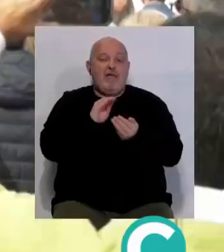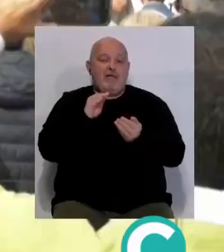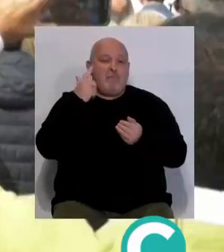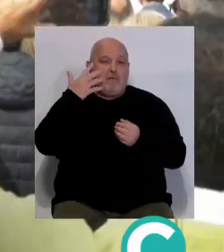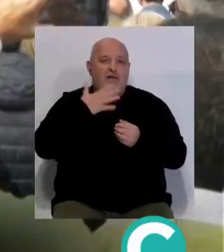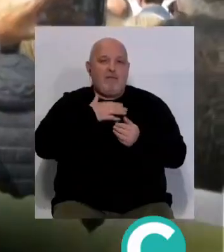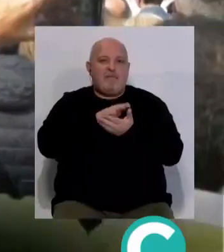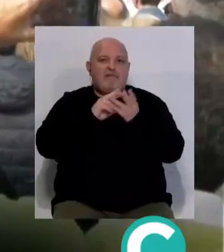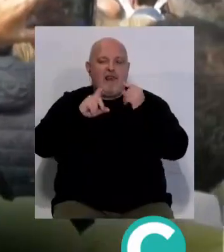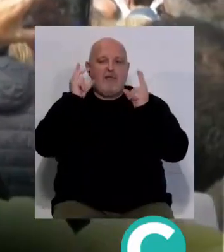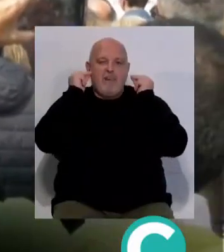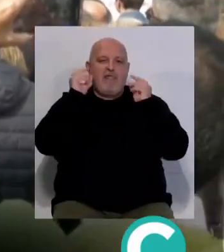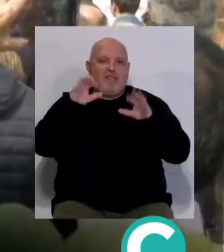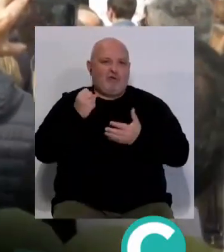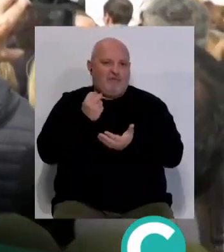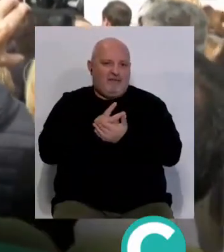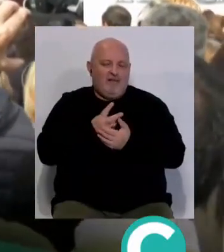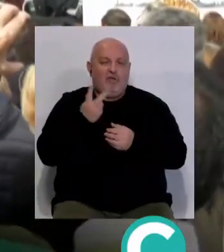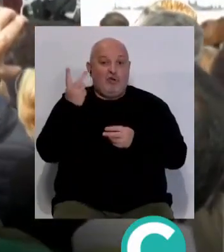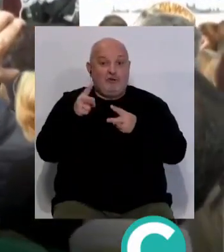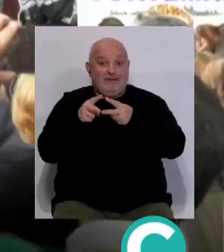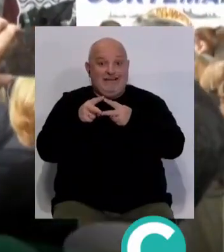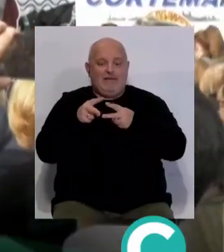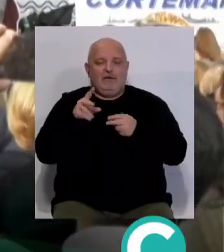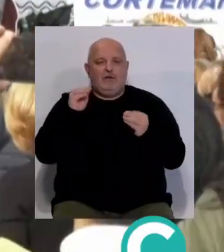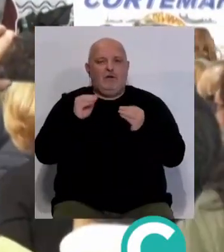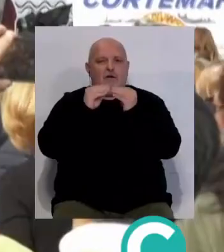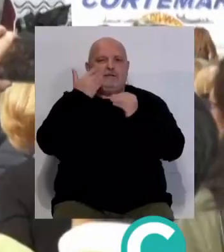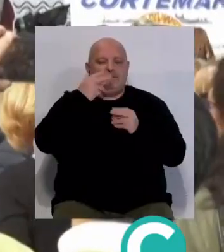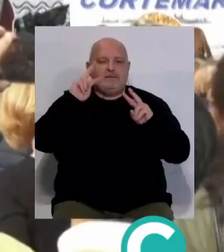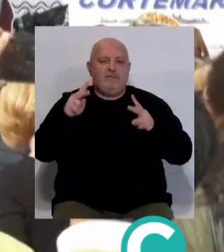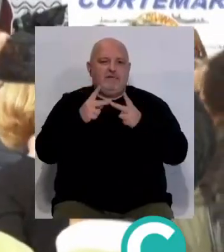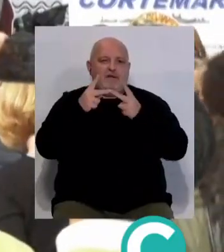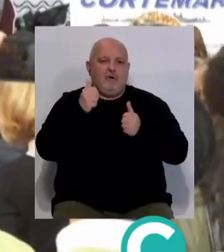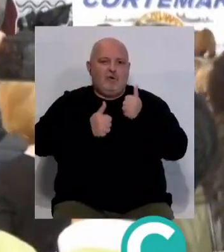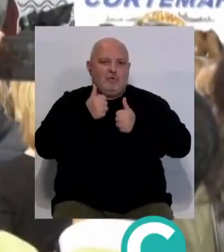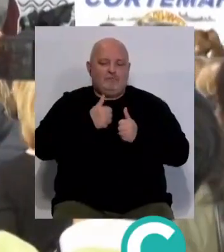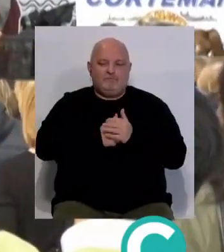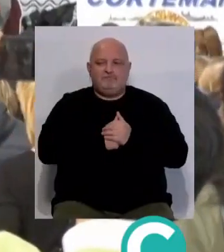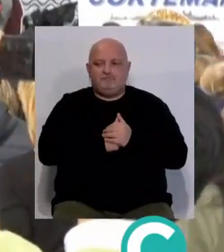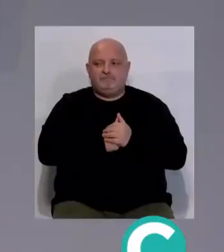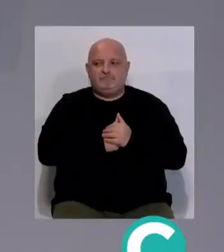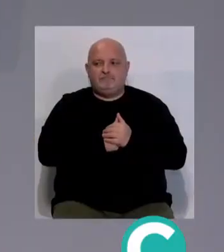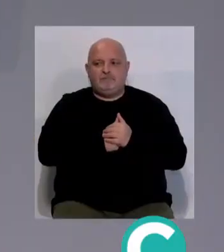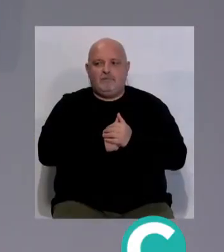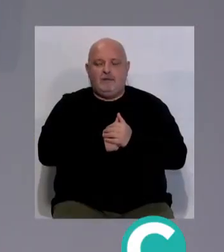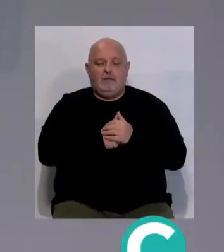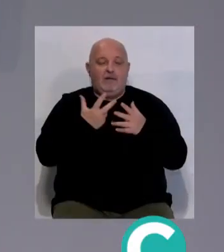flamenca La perla de Cádiz ambas citas coinciden con las semifinales del concurso hasta aquí esto